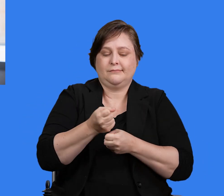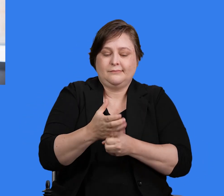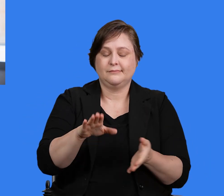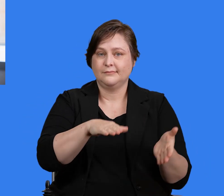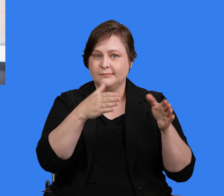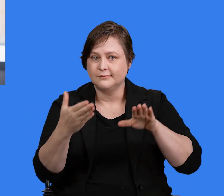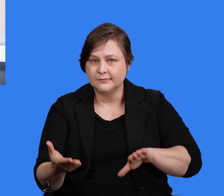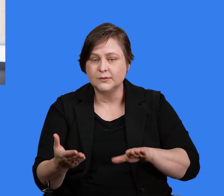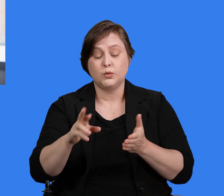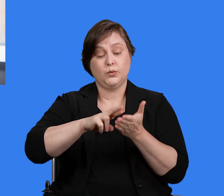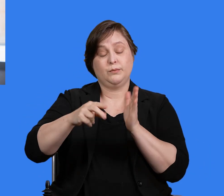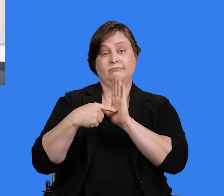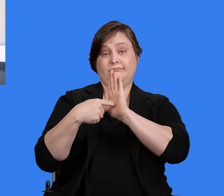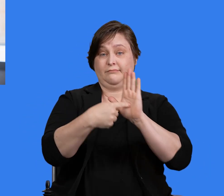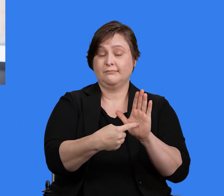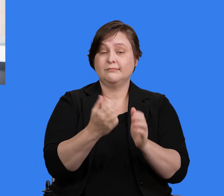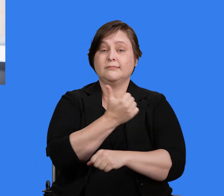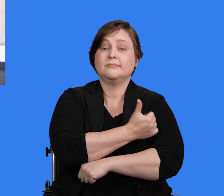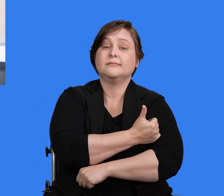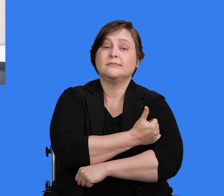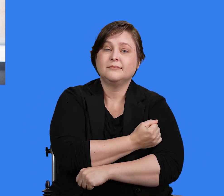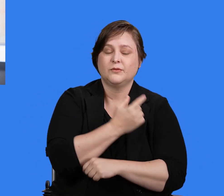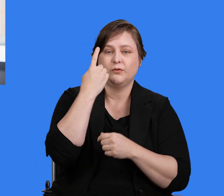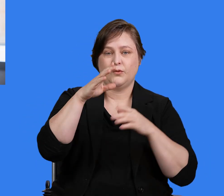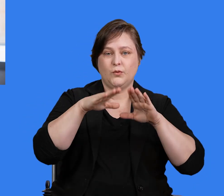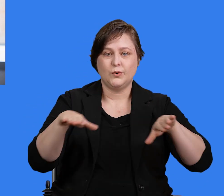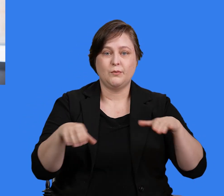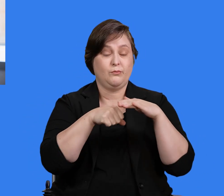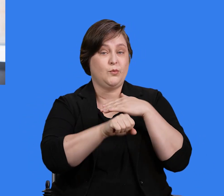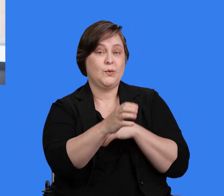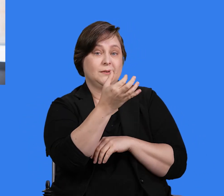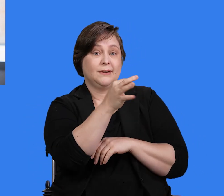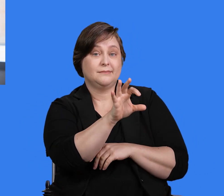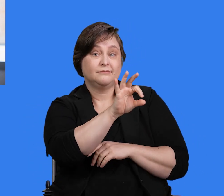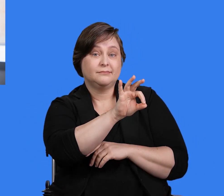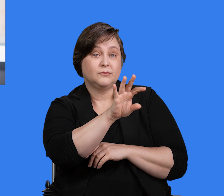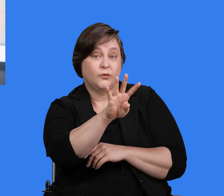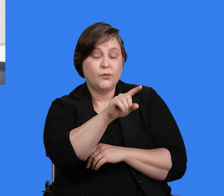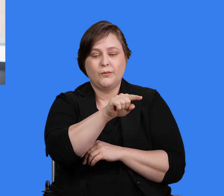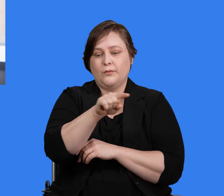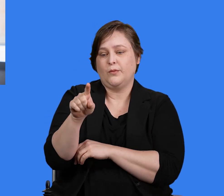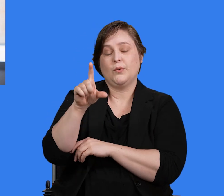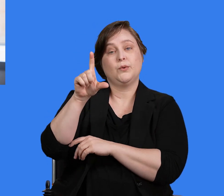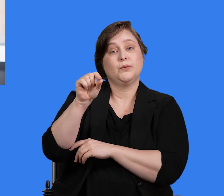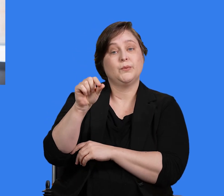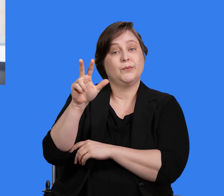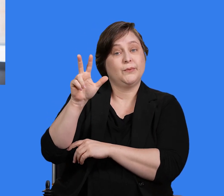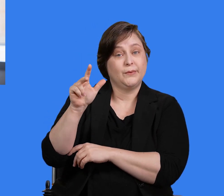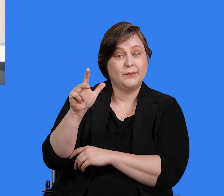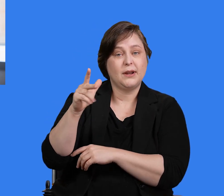Las investigaciones muestran que la vacunación de los niños nacidos entre 1994 y el 2023